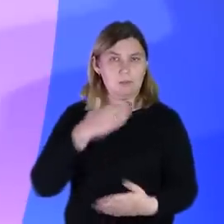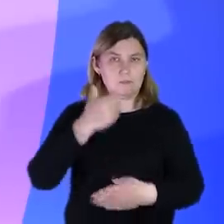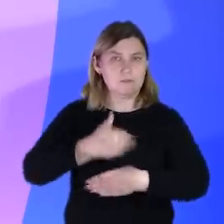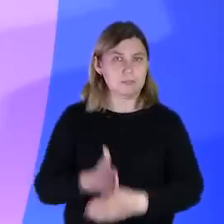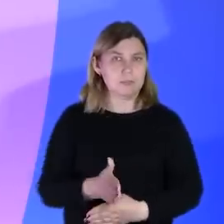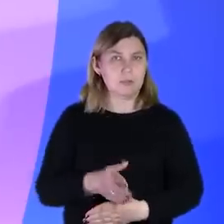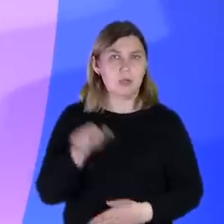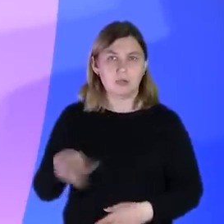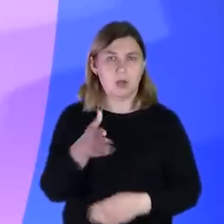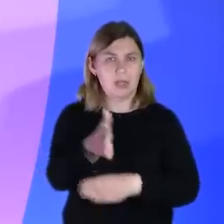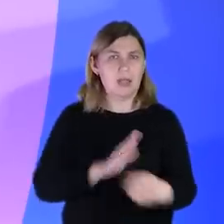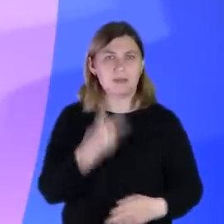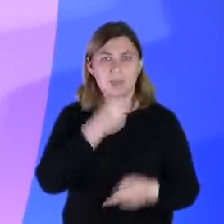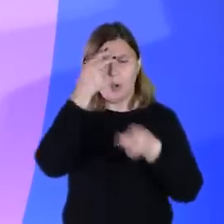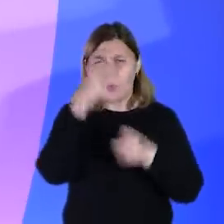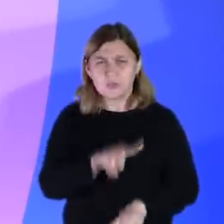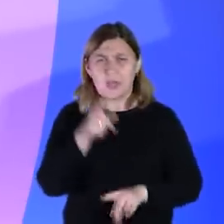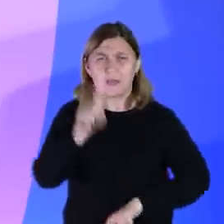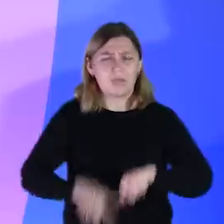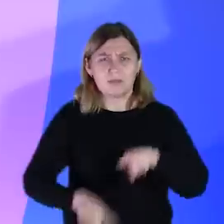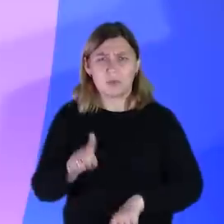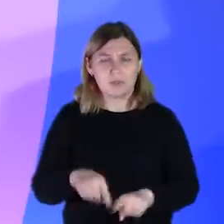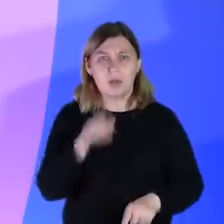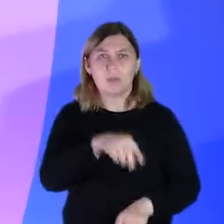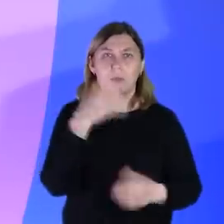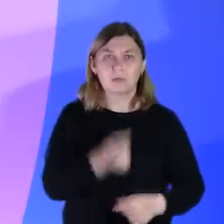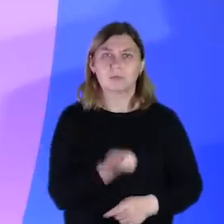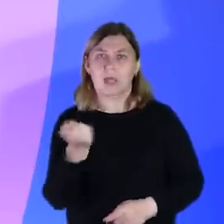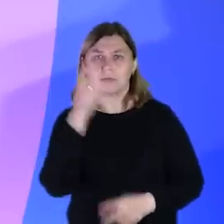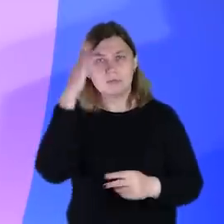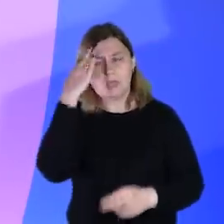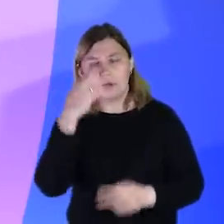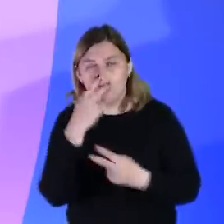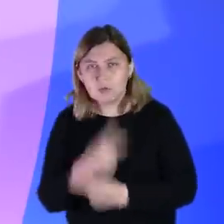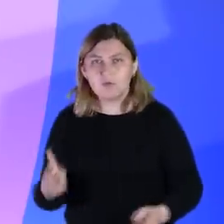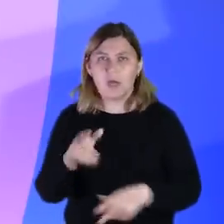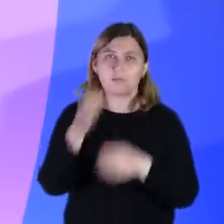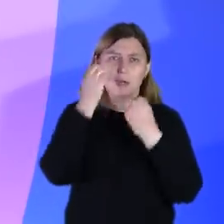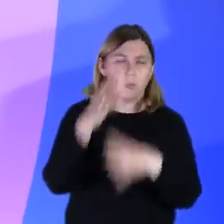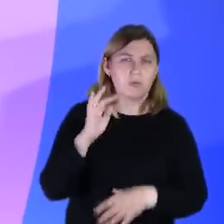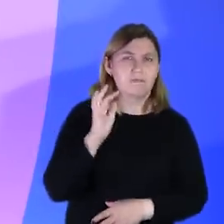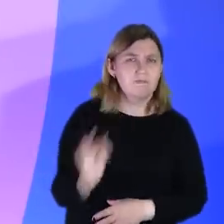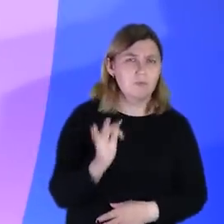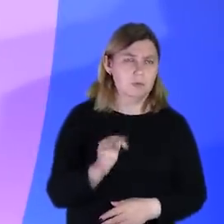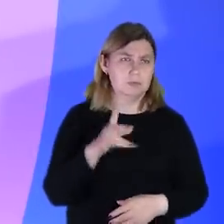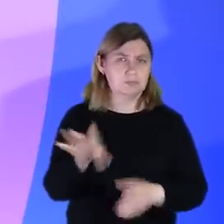to oni jakby tej granicy nie uznają. W sposób naturalny dążą do tego, żeby odwiedzić znajomych, odwiedzić miejsca kultu położone po jednej lub drugiej stronie,